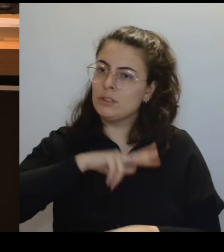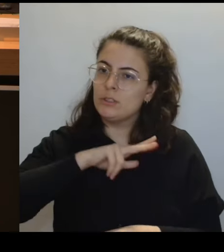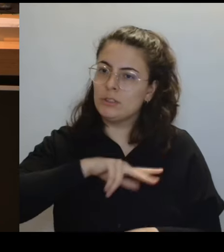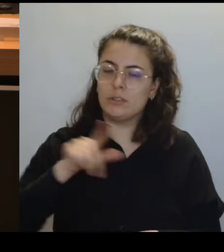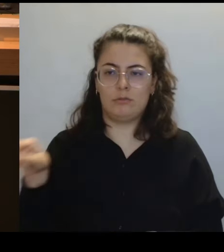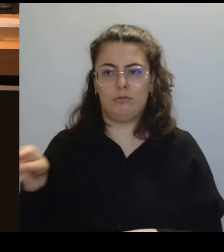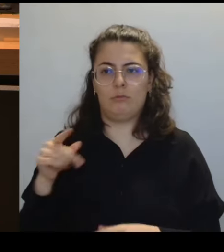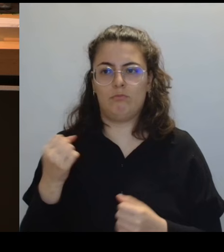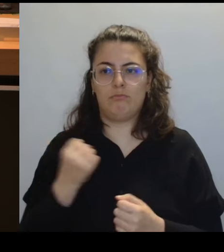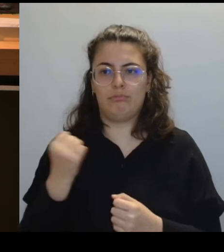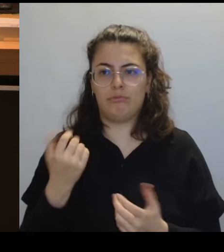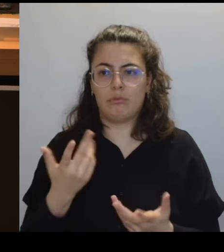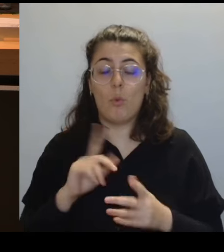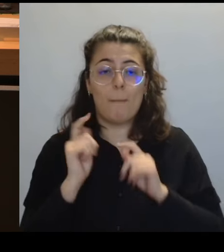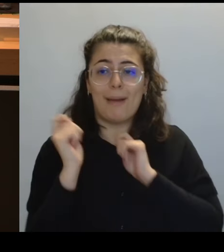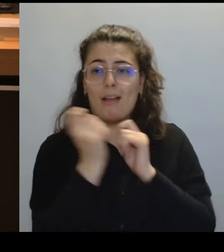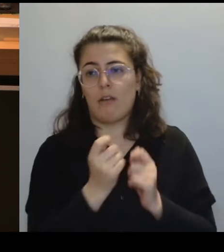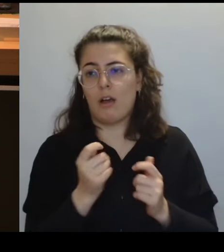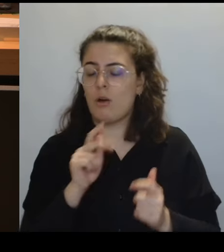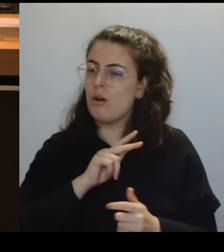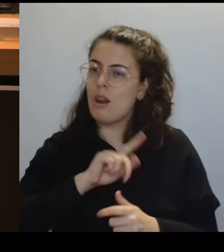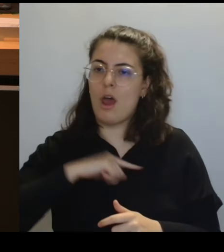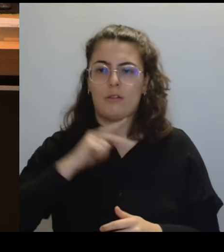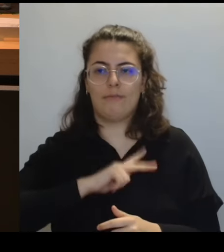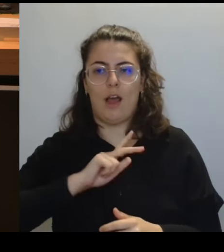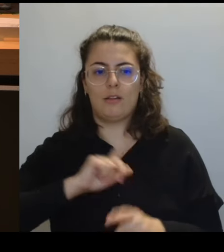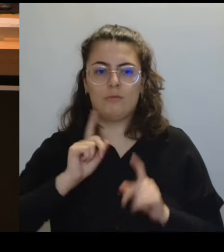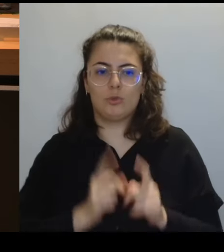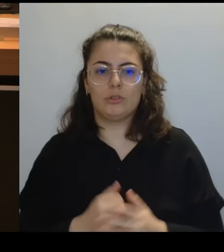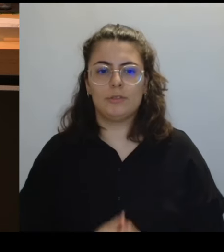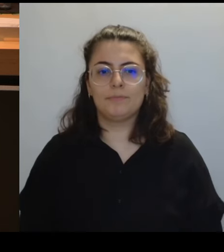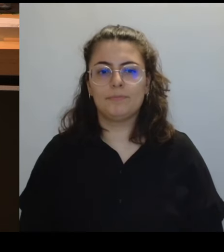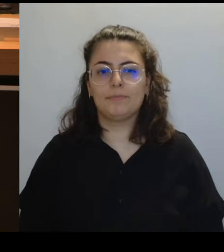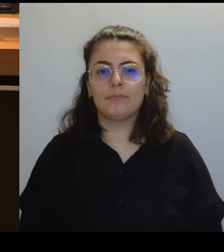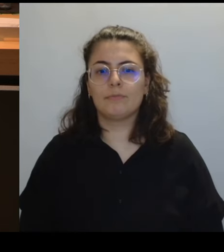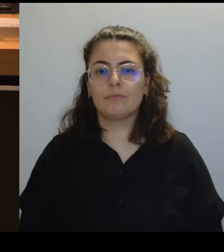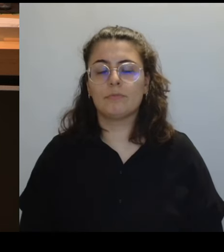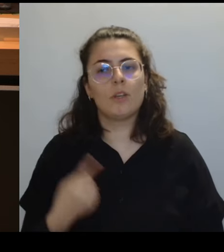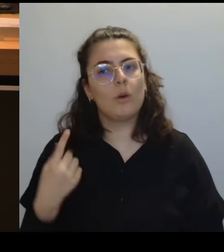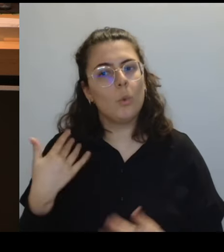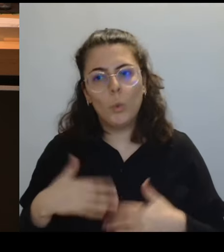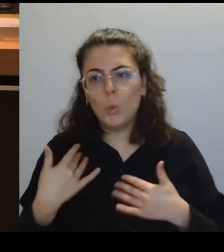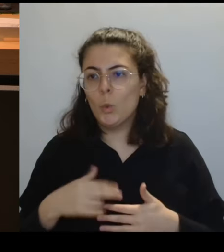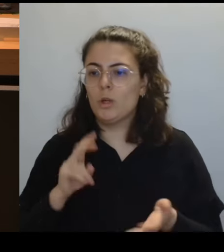Meine Damen und Herren, das sind unzumutbare Zustände, Zustände und da